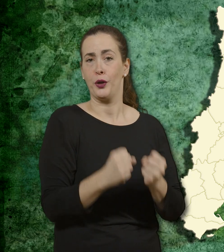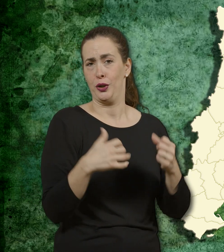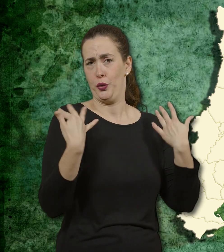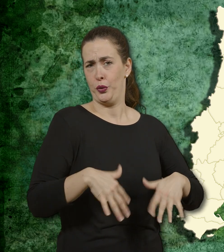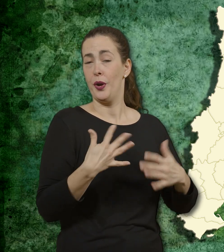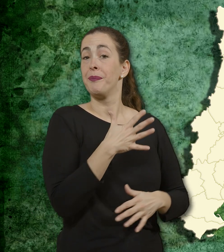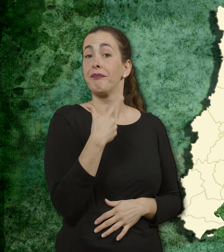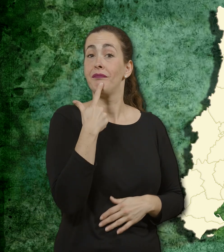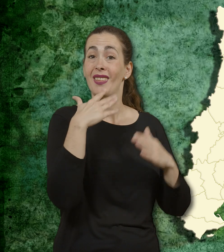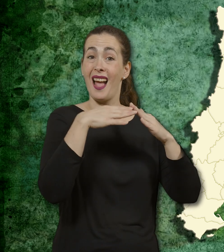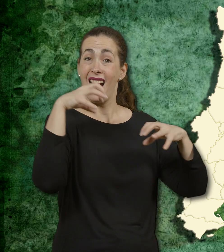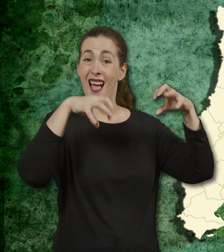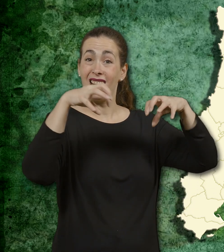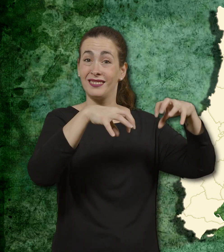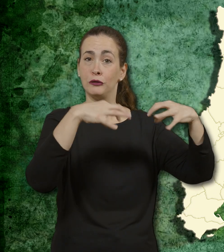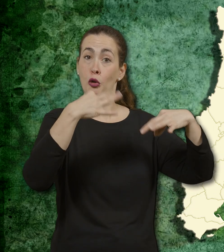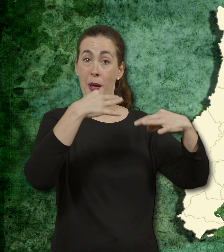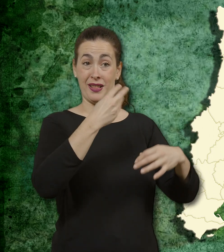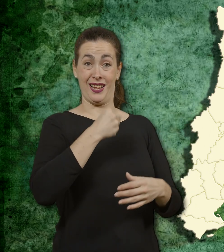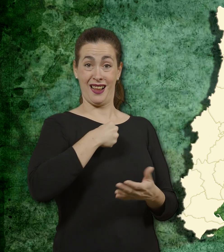les cases es concentraven al voltant del temple,